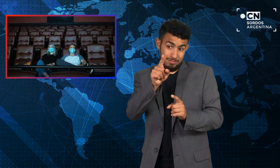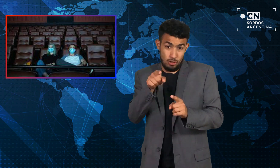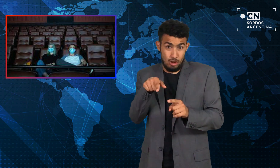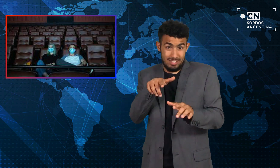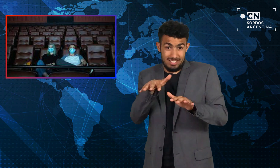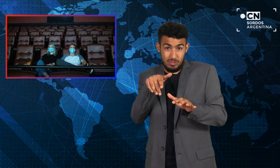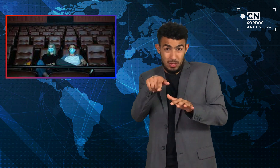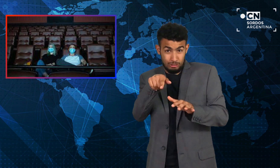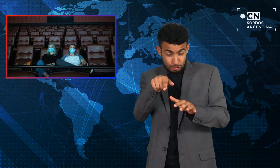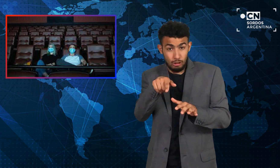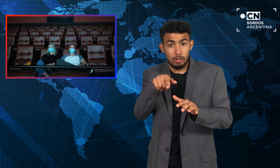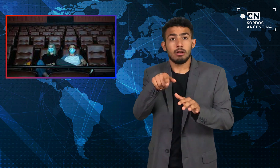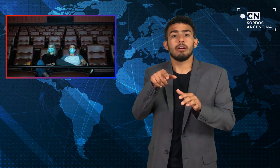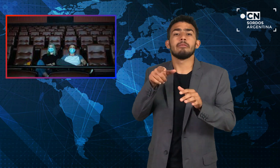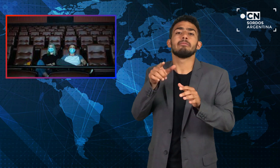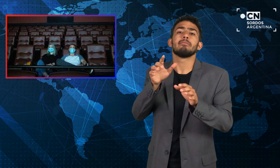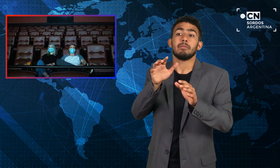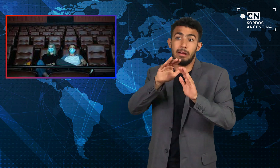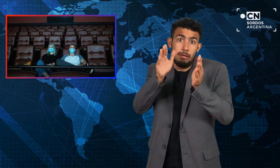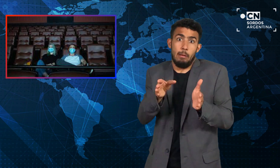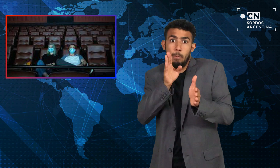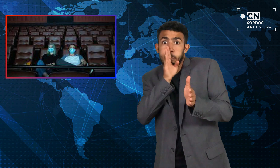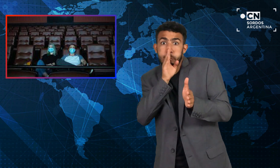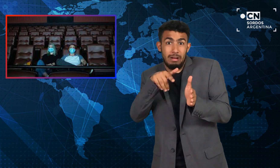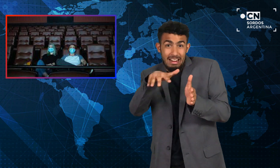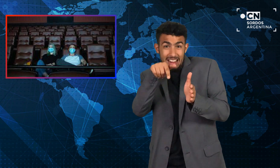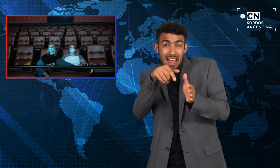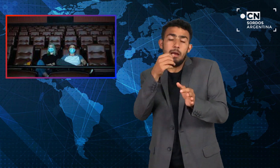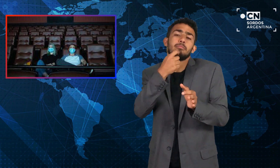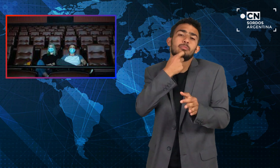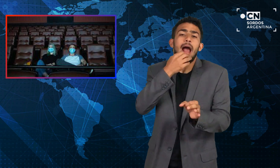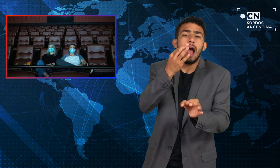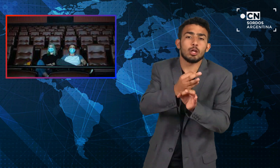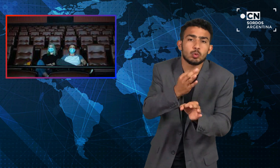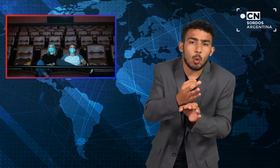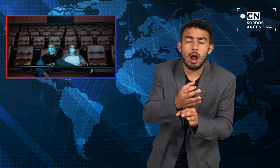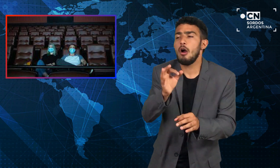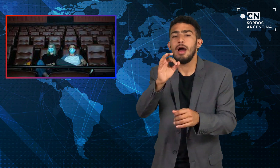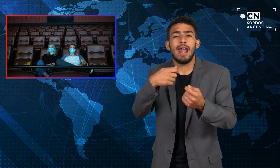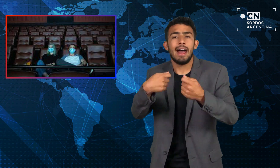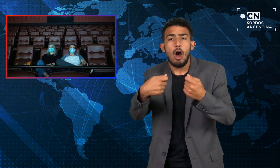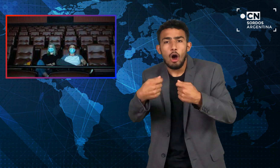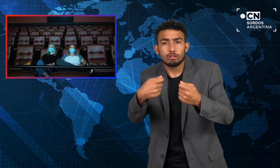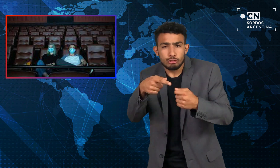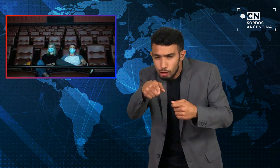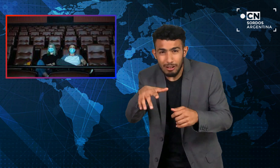También dejó de ser un requisito la toma de temperatura antes de ingresar